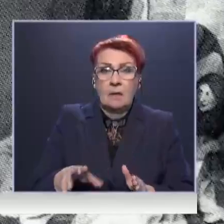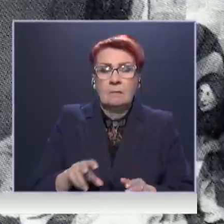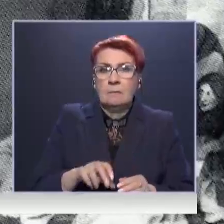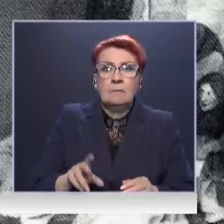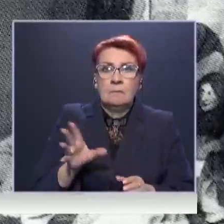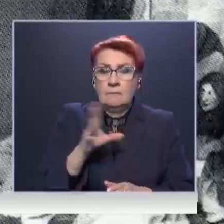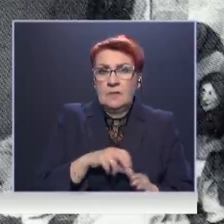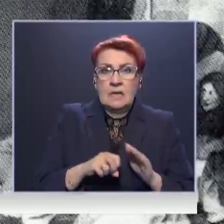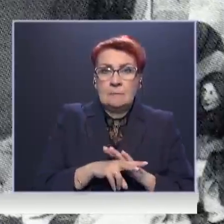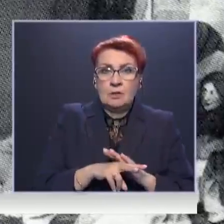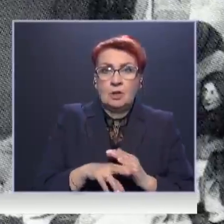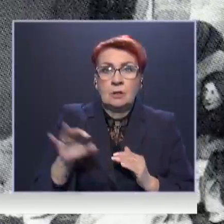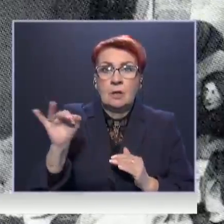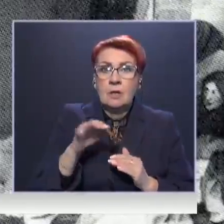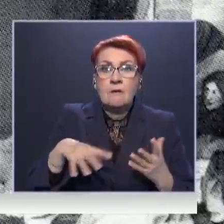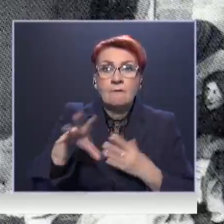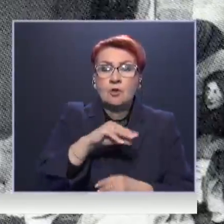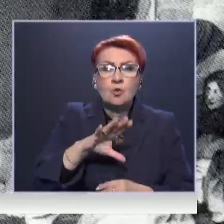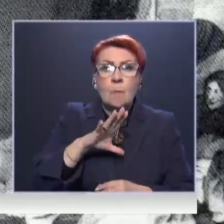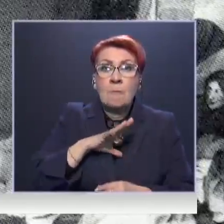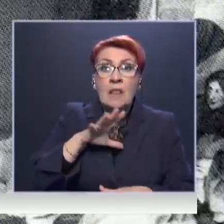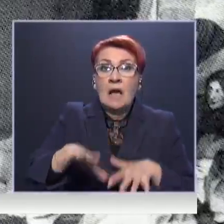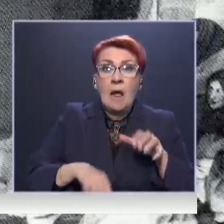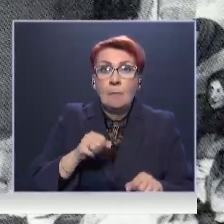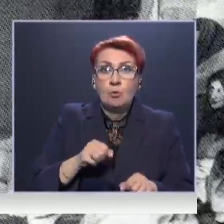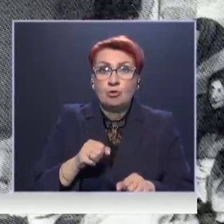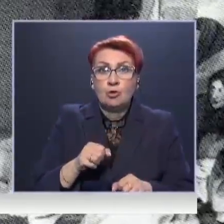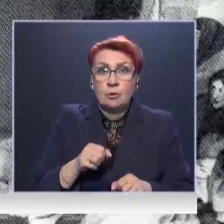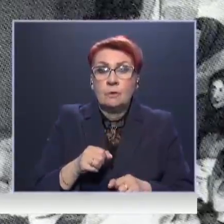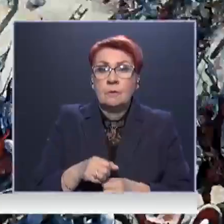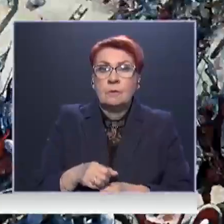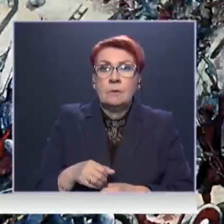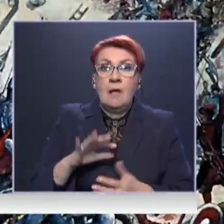просто проехать всюду был грабеж в лесах засели бандиты